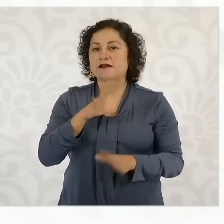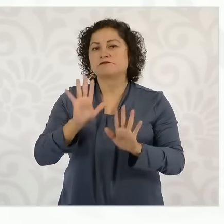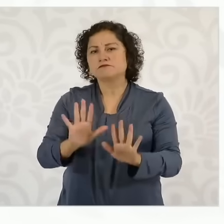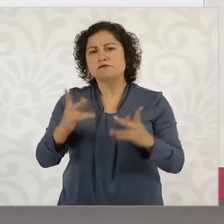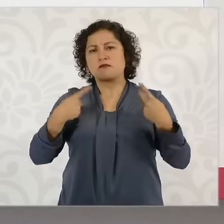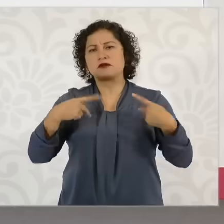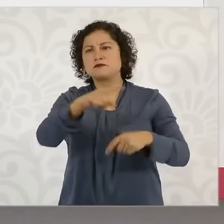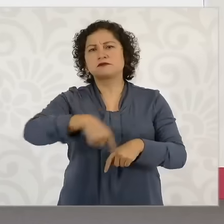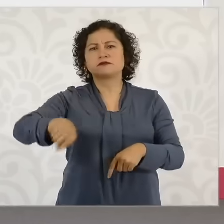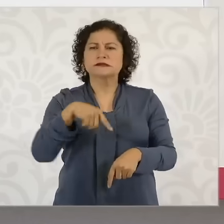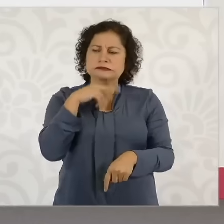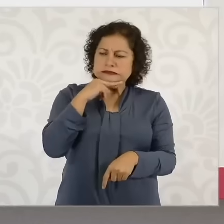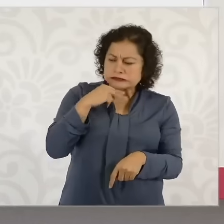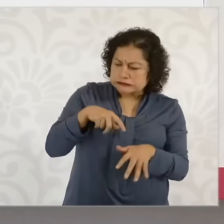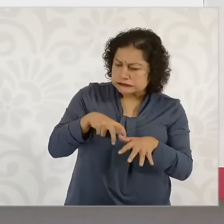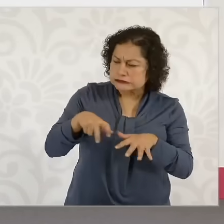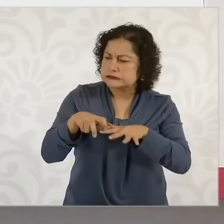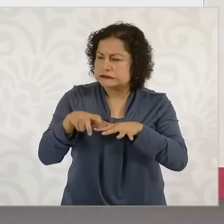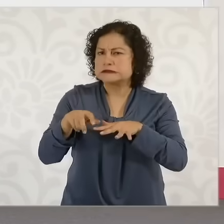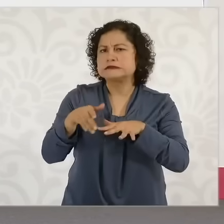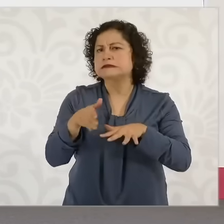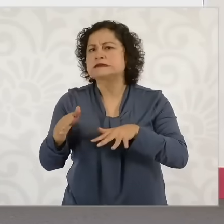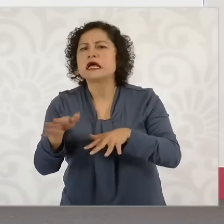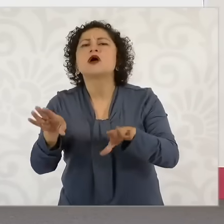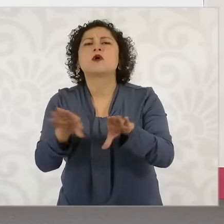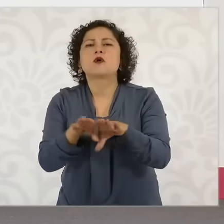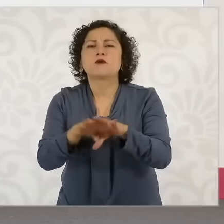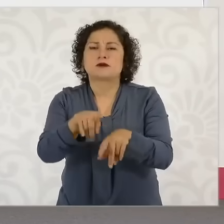llegar a las estaciones, porque como ustedes saben, no todas las estaciones están dentro